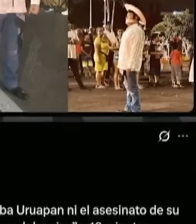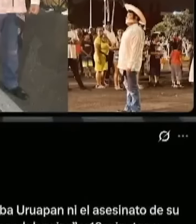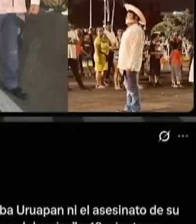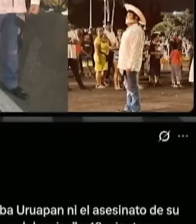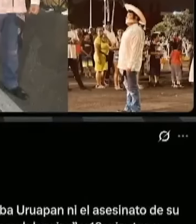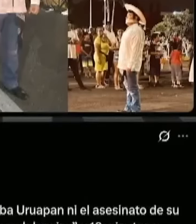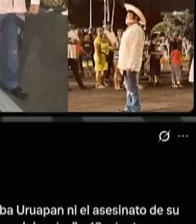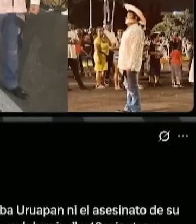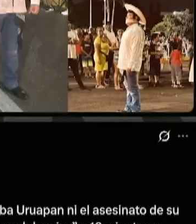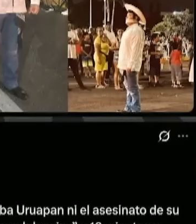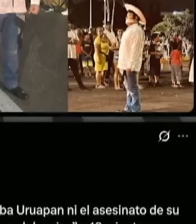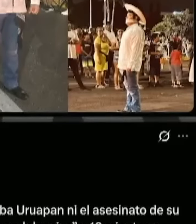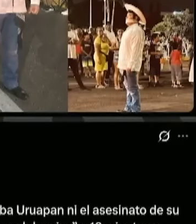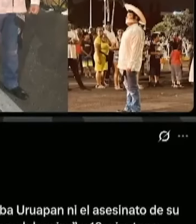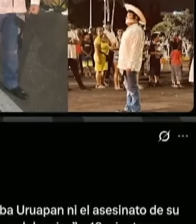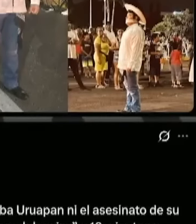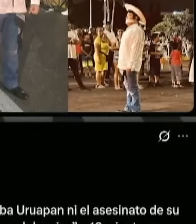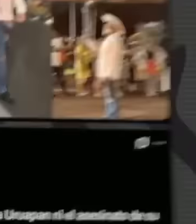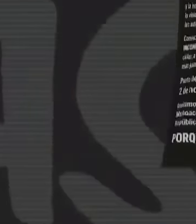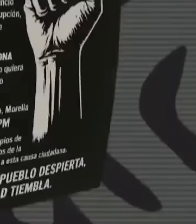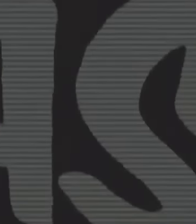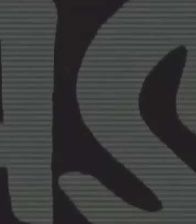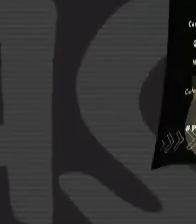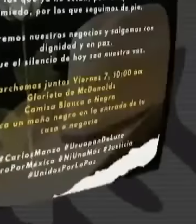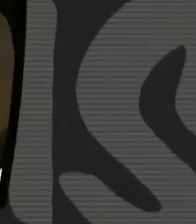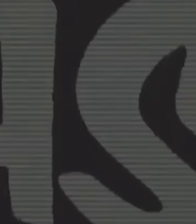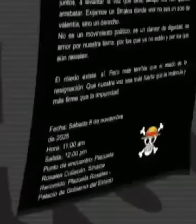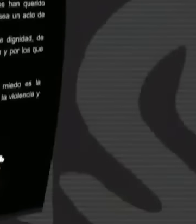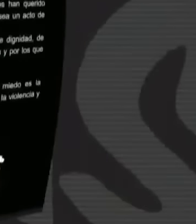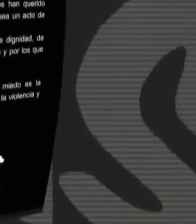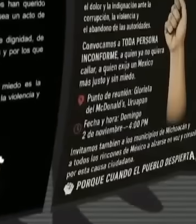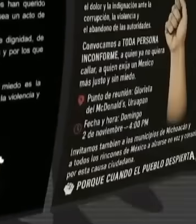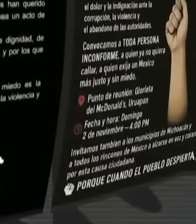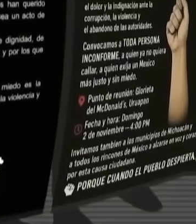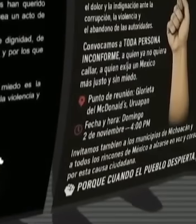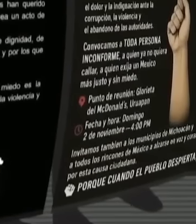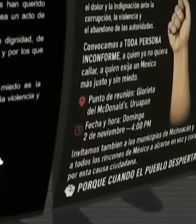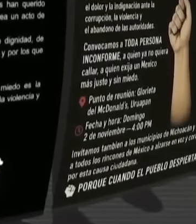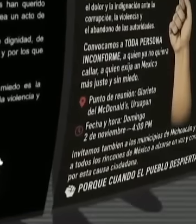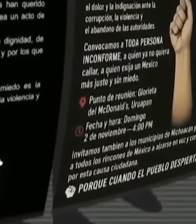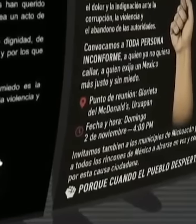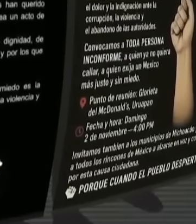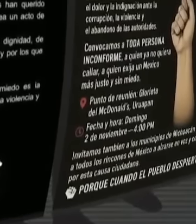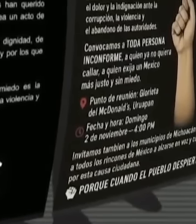con llamadas a movilizarse en todo el país. Esos mensajes fueron amplificados por miles de retweets